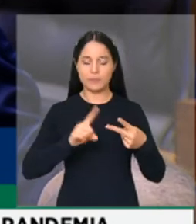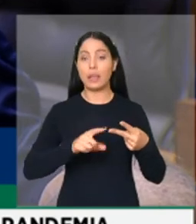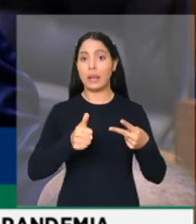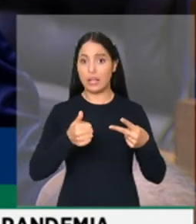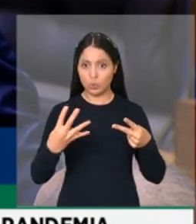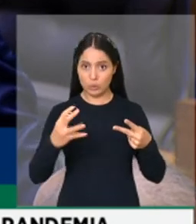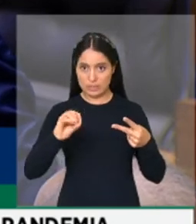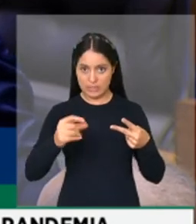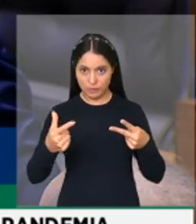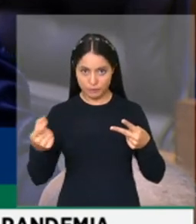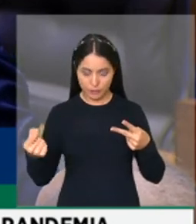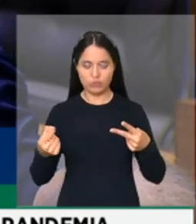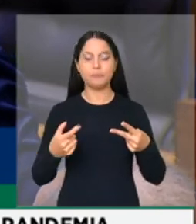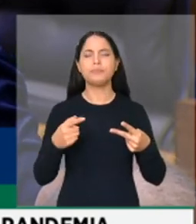14020. OU SEJA, NA NOSSA VISÃO, DE ACORDO COM O